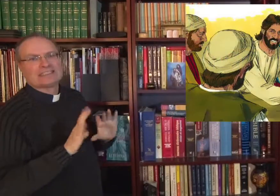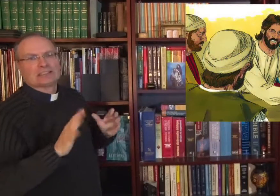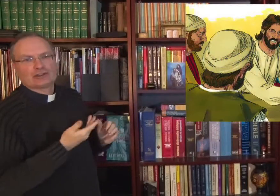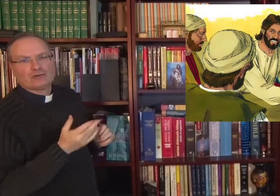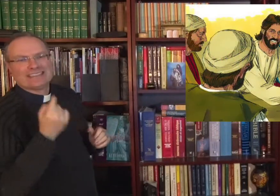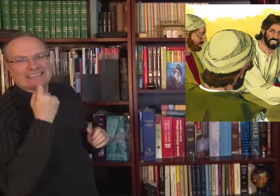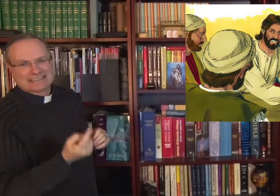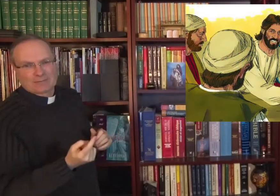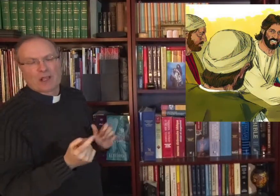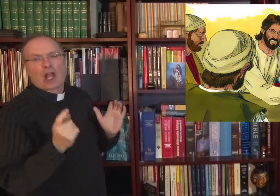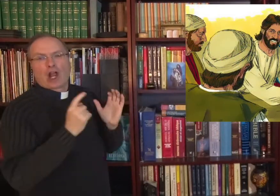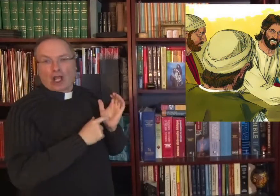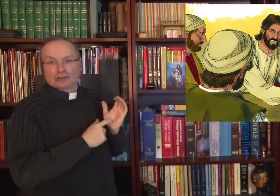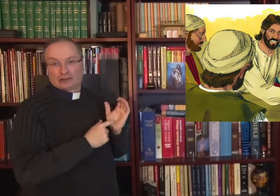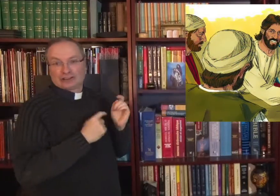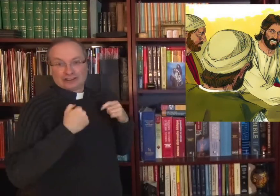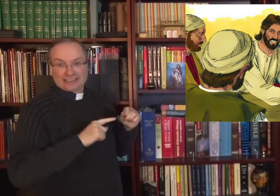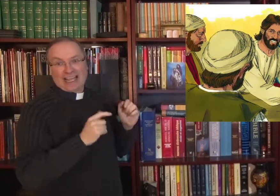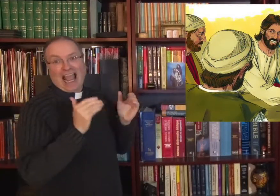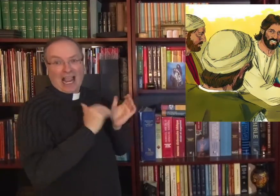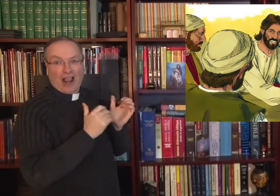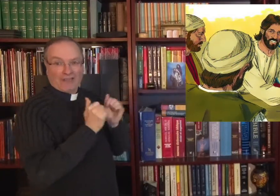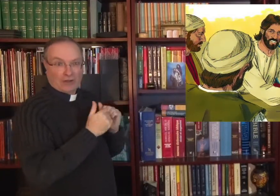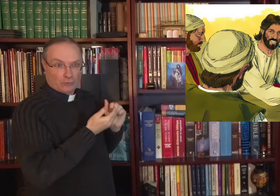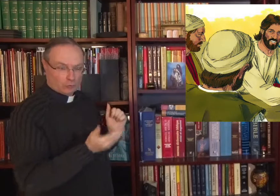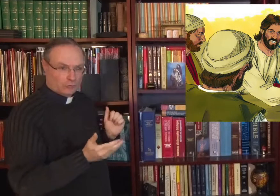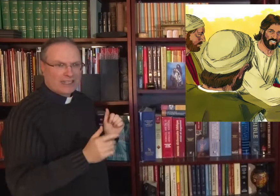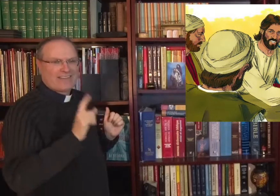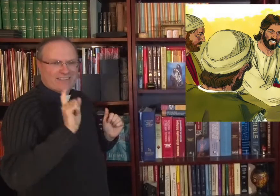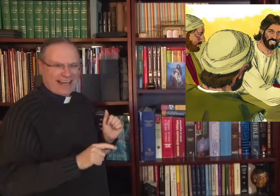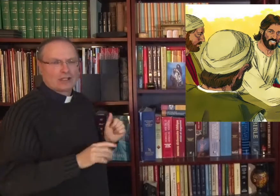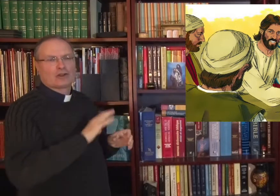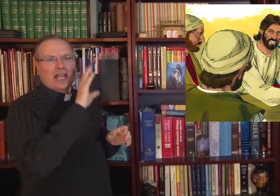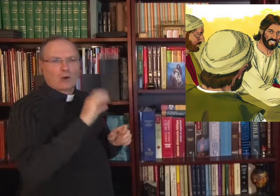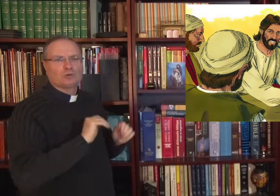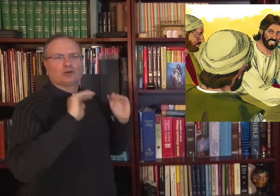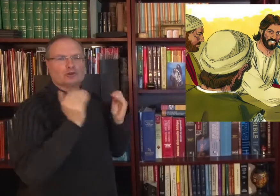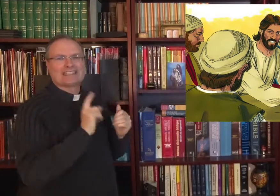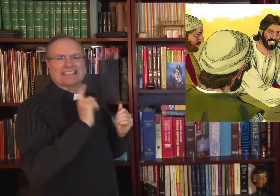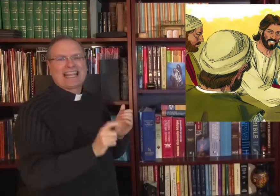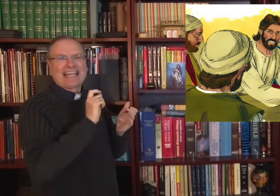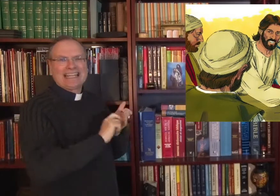«C’est ce que je vous disais lorsque j’étais encore avec vous: il fallait que s’accomplisse tout ce qui est écrit